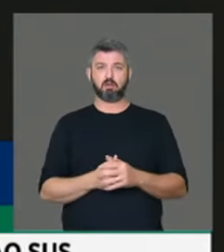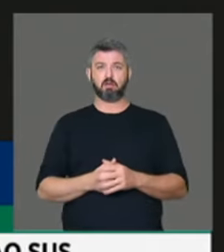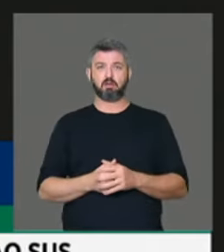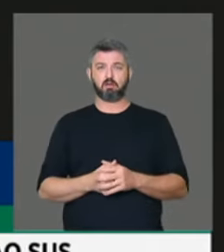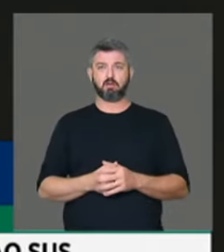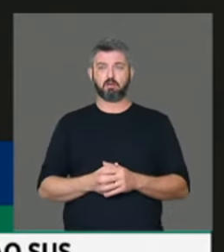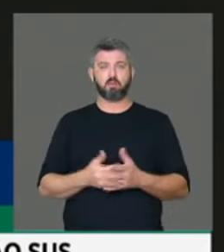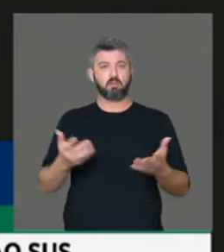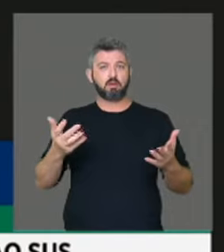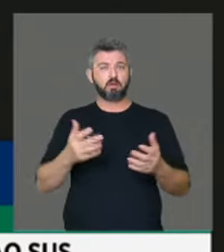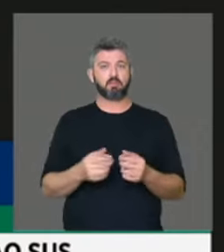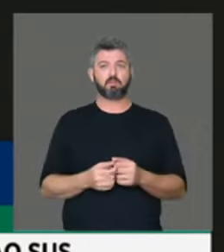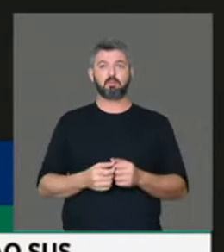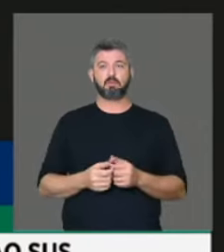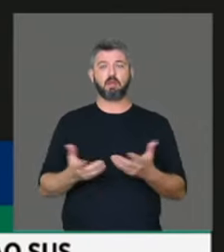ACEITARAM RECEBER UMA MÉDIA